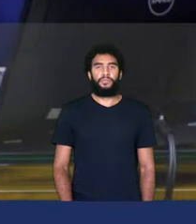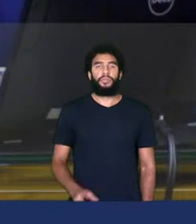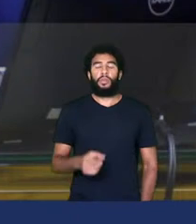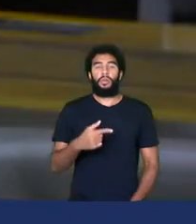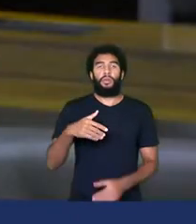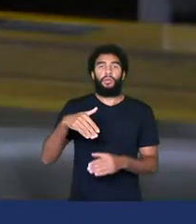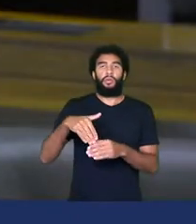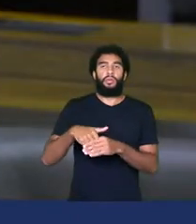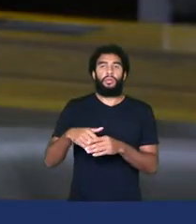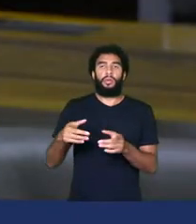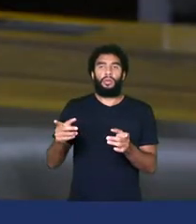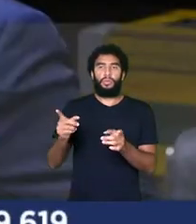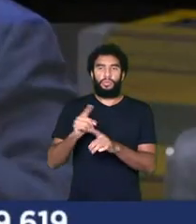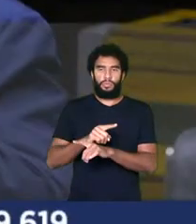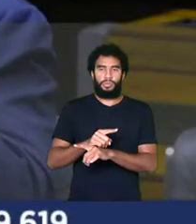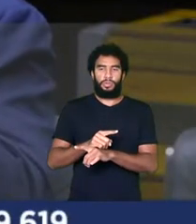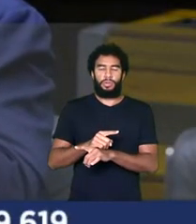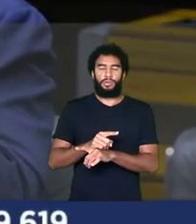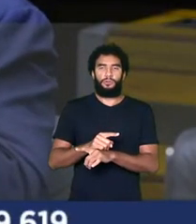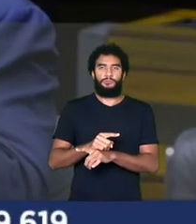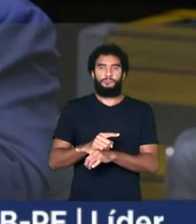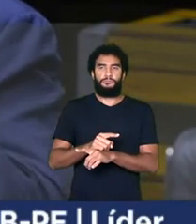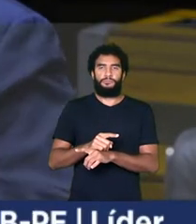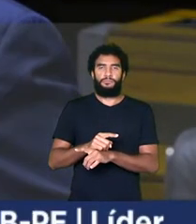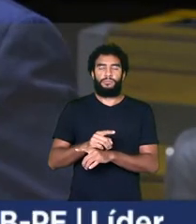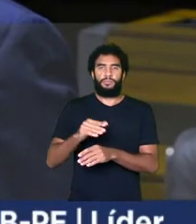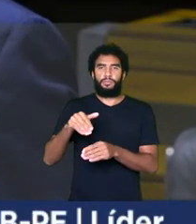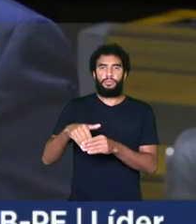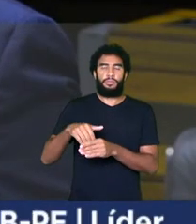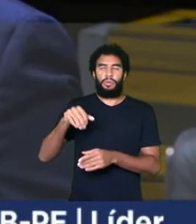ESTAVAM EM PLENÁRIO. PV? PCDOB, DEPUTADO RENILDO? [DEPUTADO]: PRESIDENTE, NÓS VAMOS VOTAR